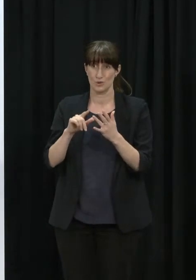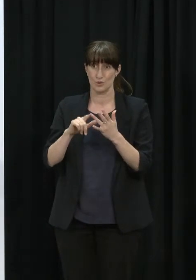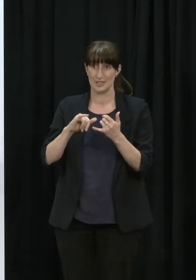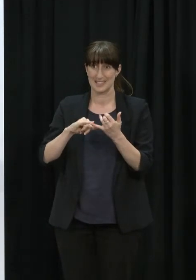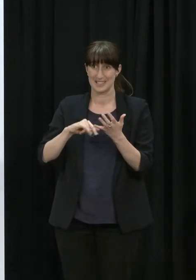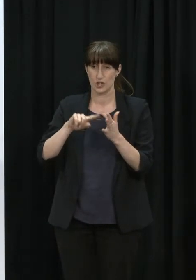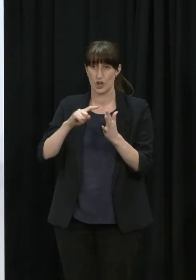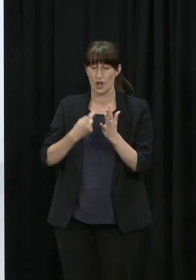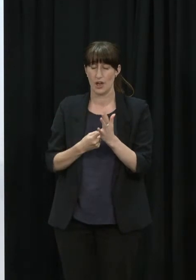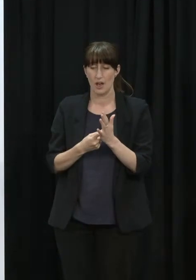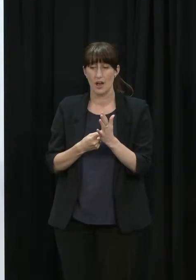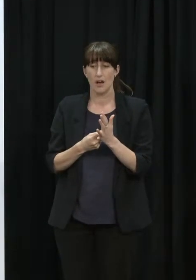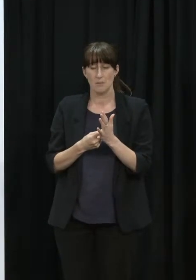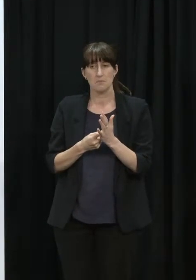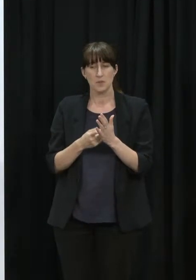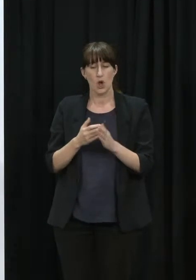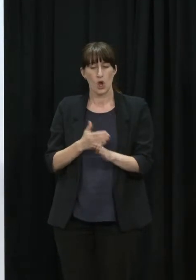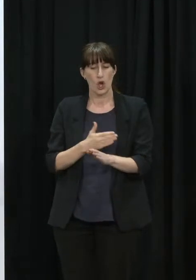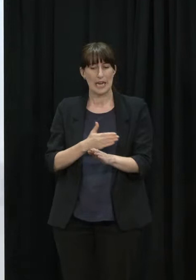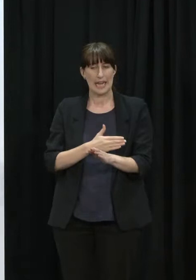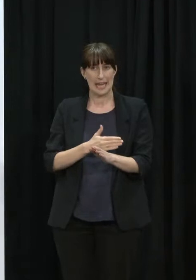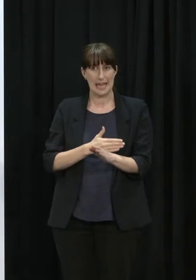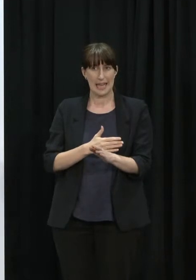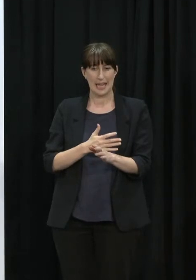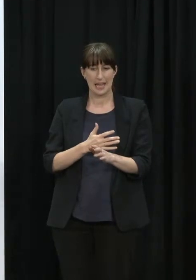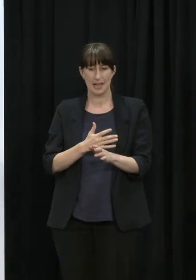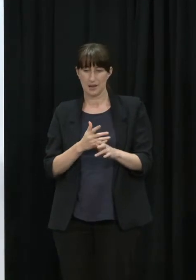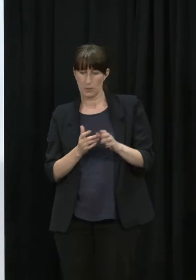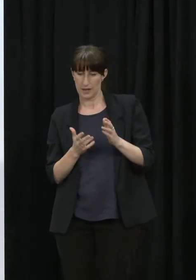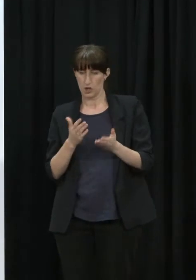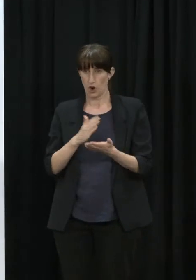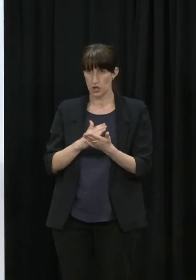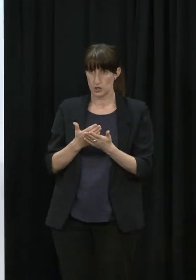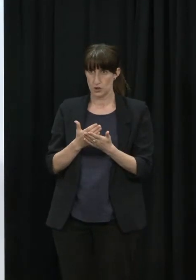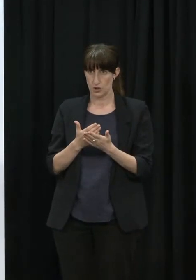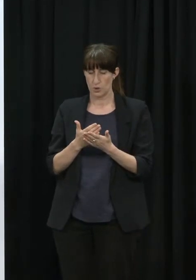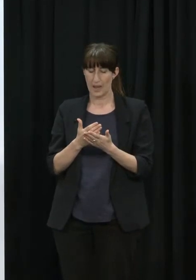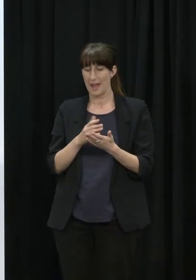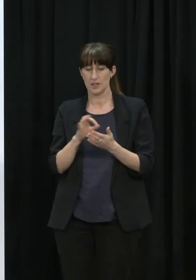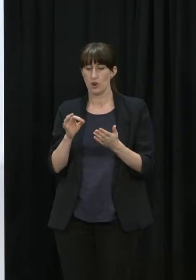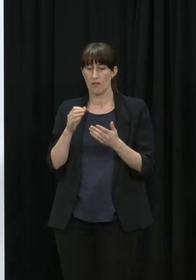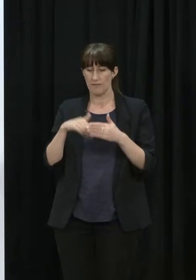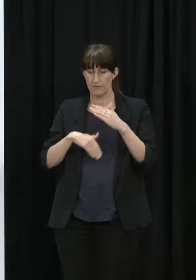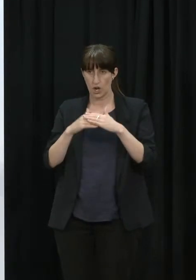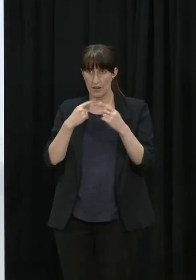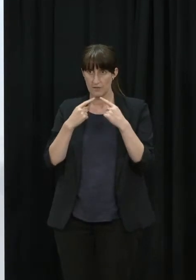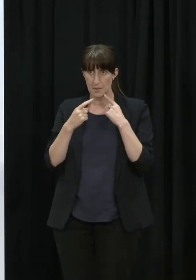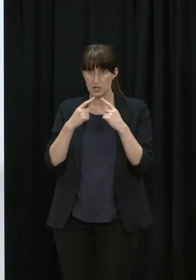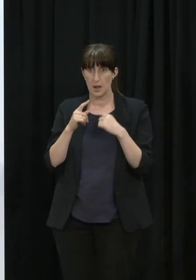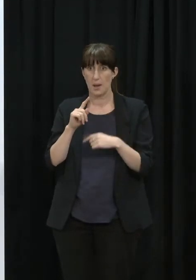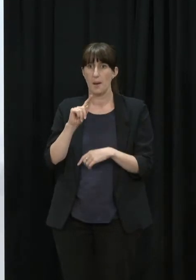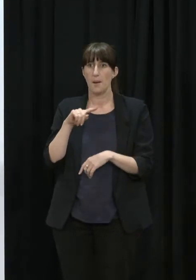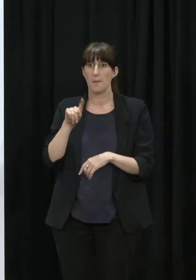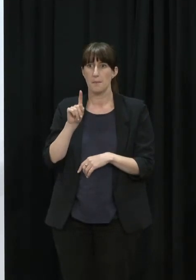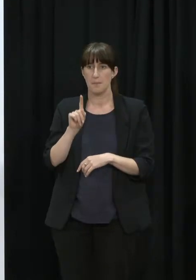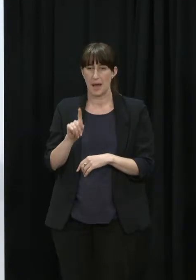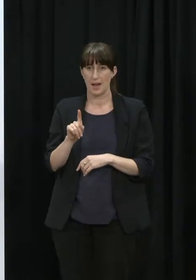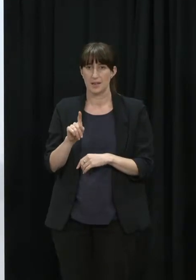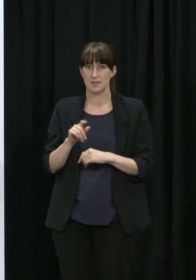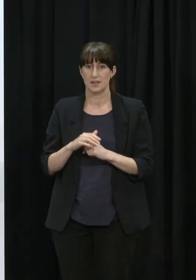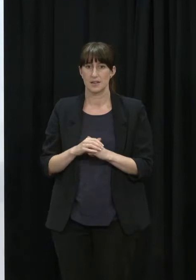mate pukupuku i te mea kua kii